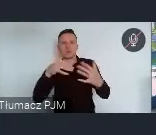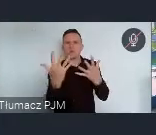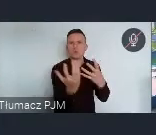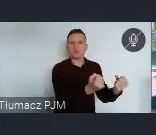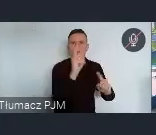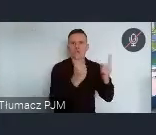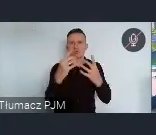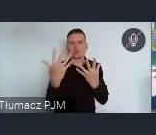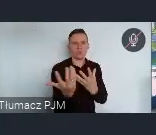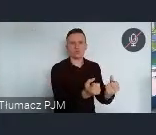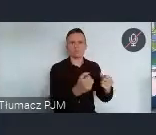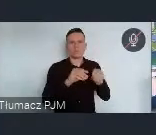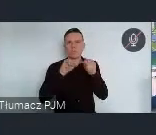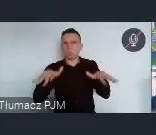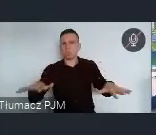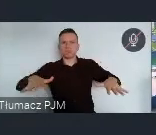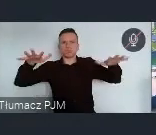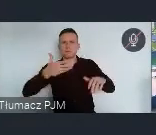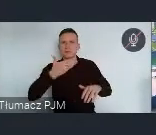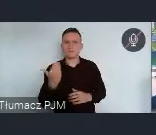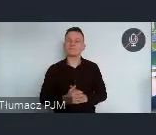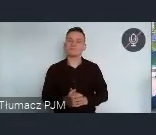Podsumowując, jakie są efekty tej współpracy?